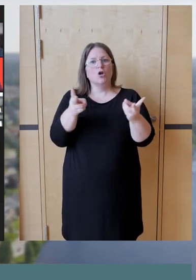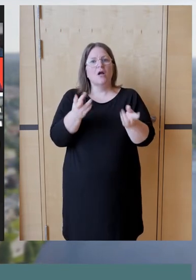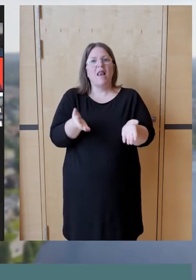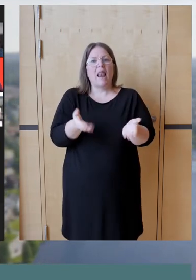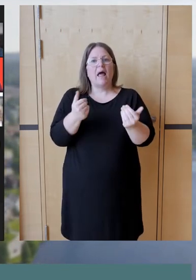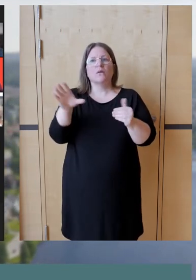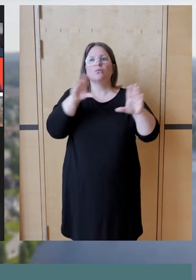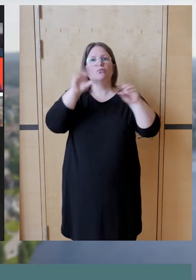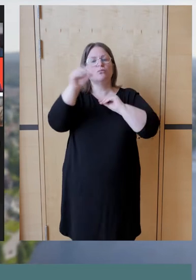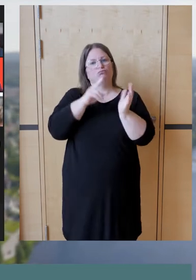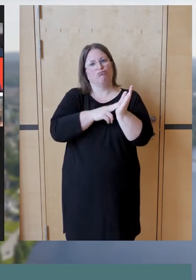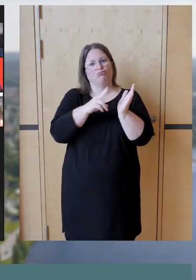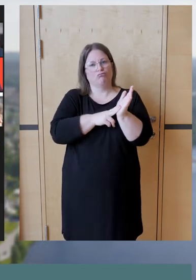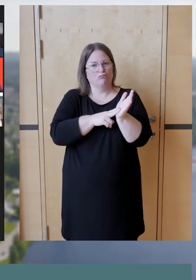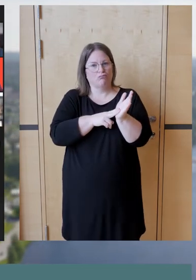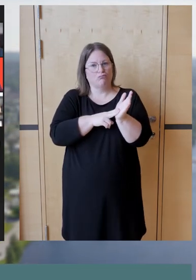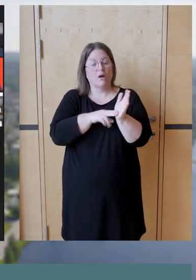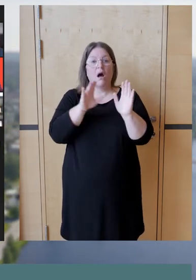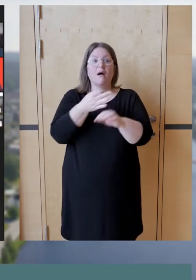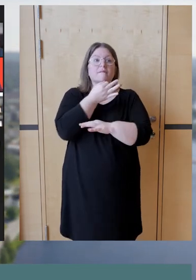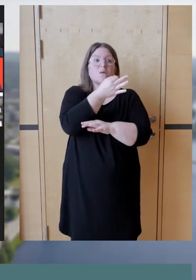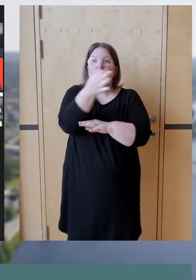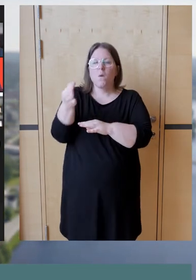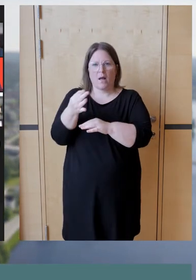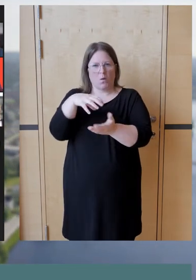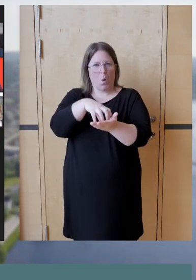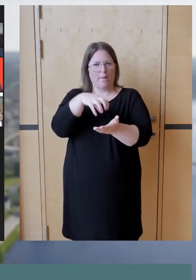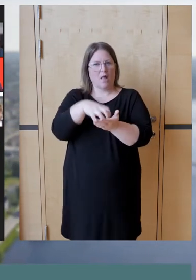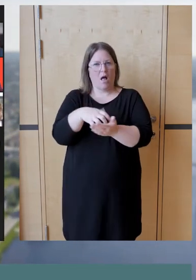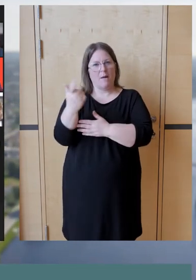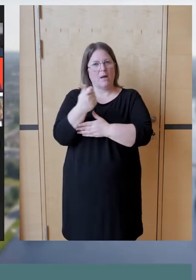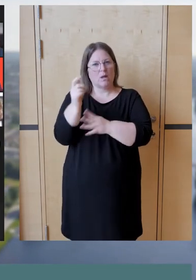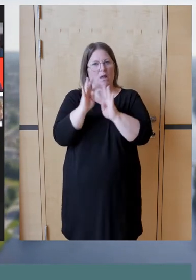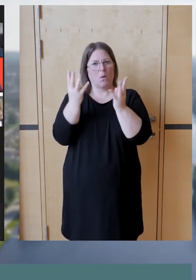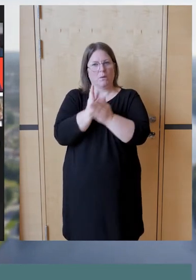Man också fråga då kommunala pensionärsrådet Hur hur de såg på Nej de här förslagen